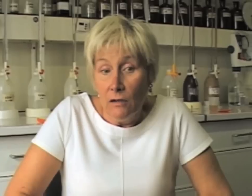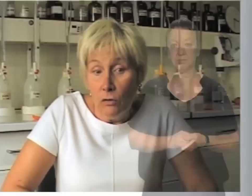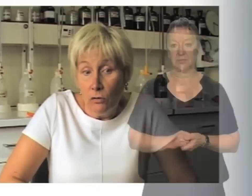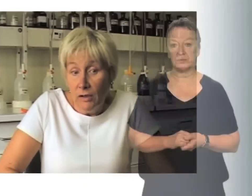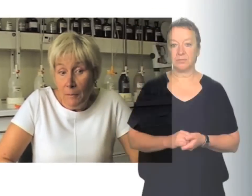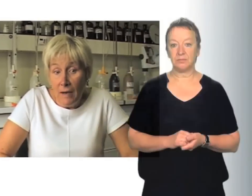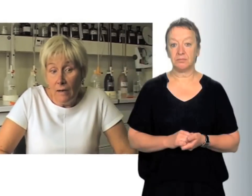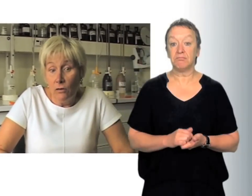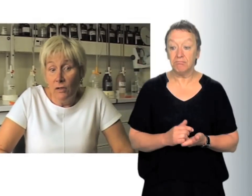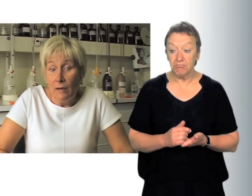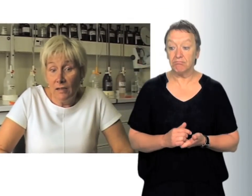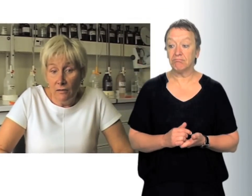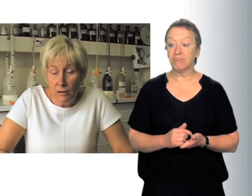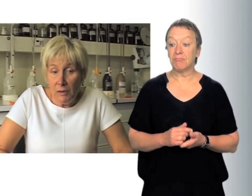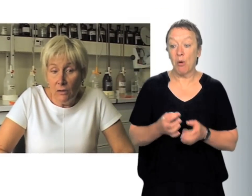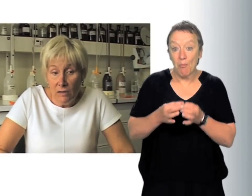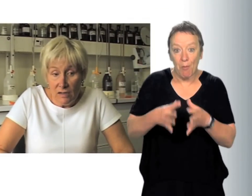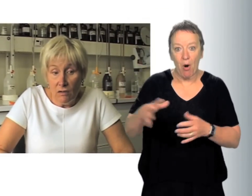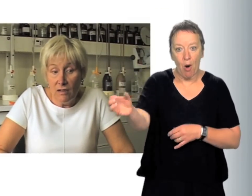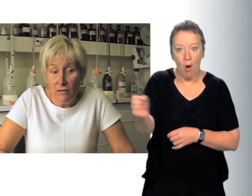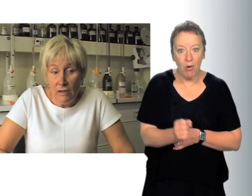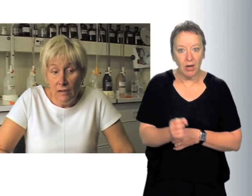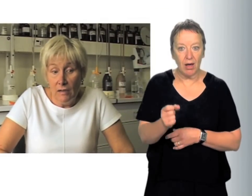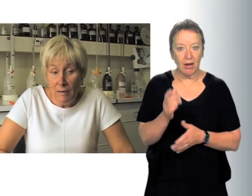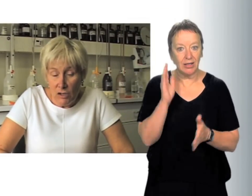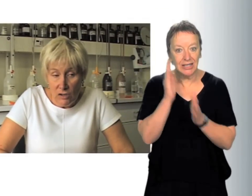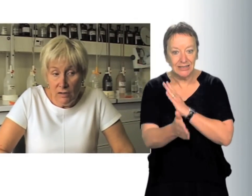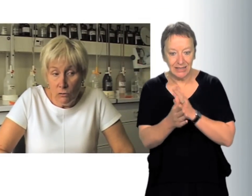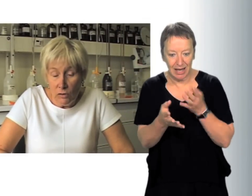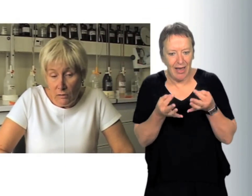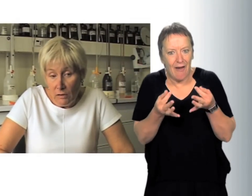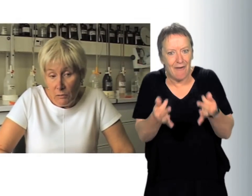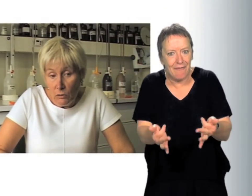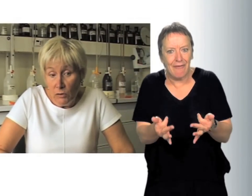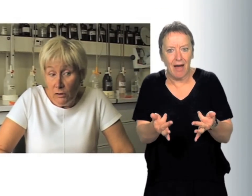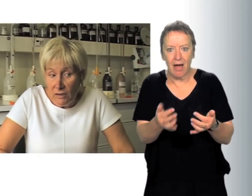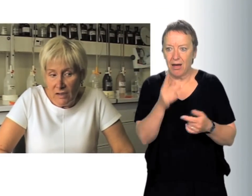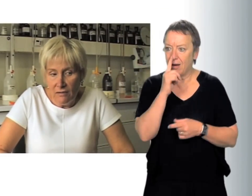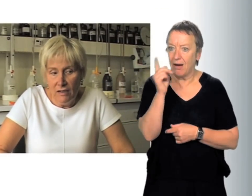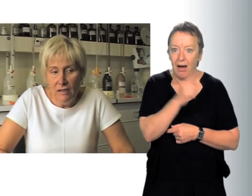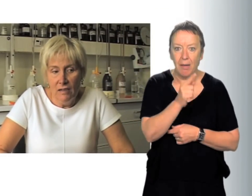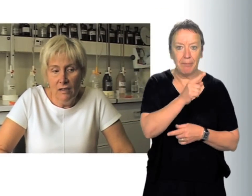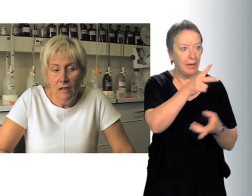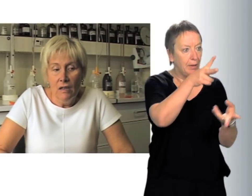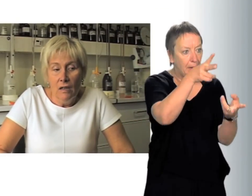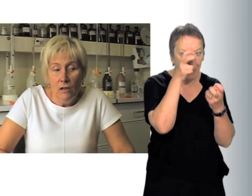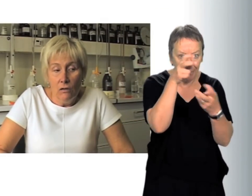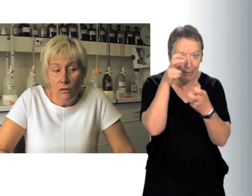Au départ, il a très vite pris connaissance avec les machines où il devait travailler.